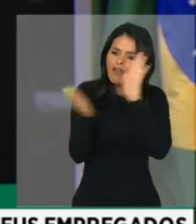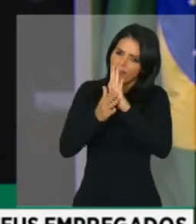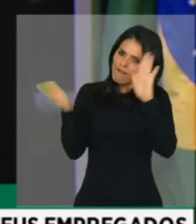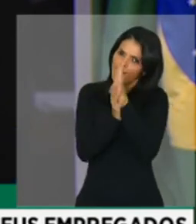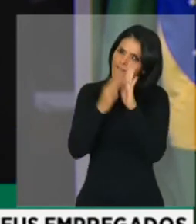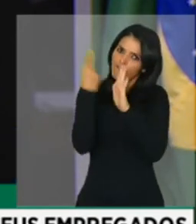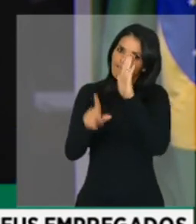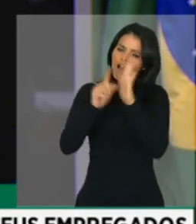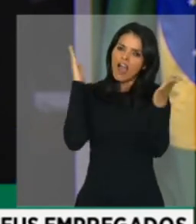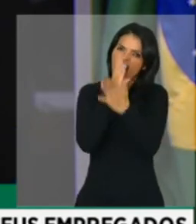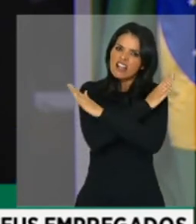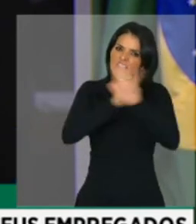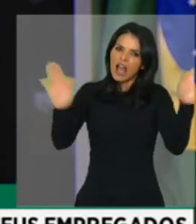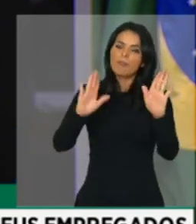BILIONÁRIOS BRASILEIROS VÃO PAGAR IMPOSTO IGUAL A CLASSE